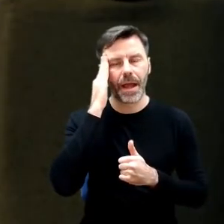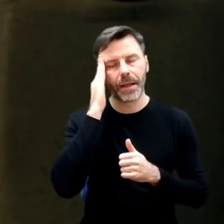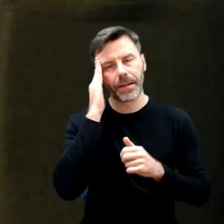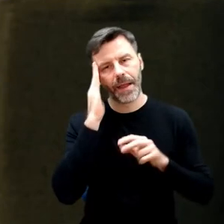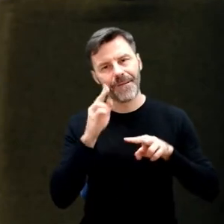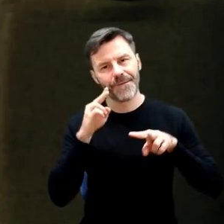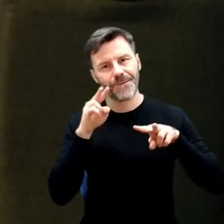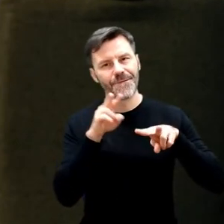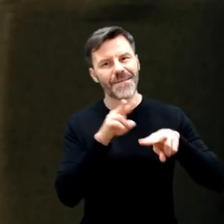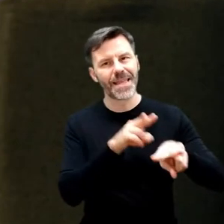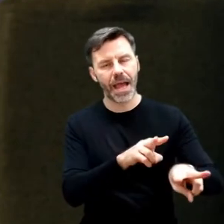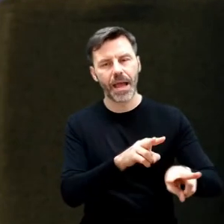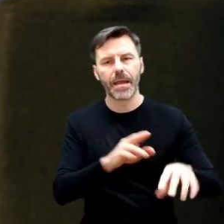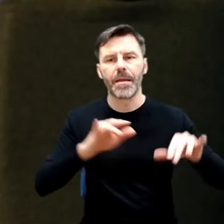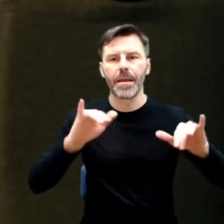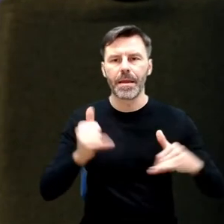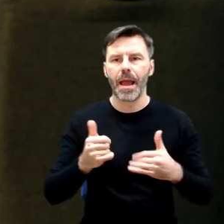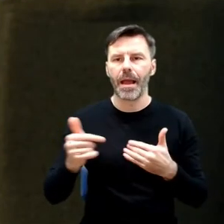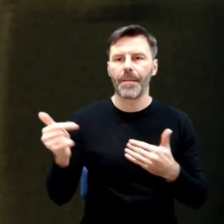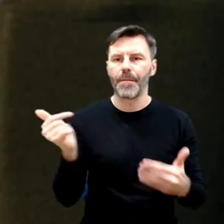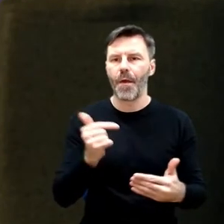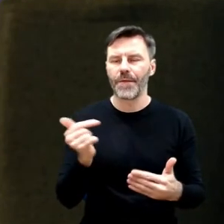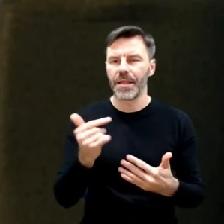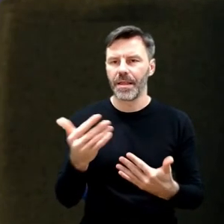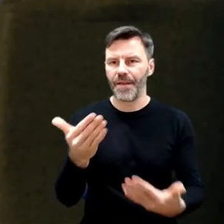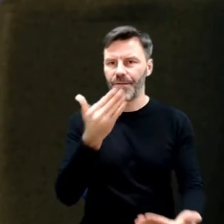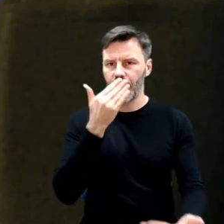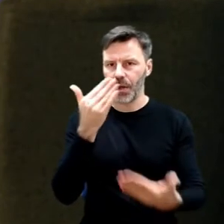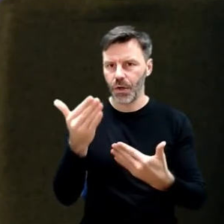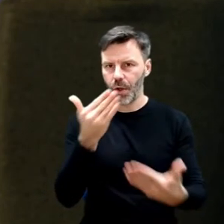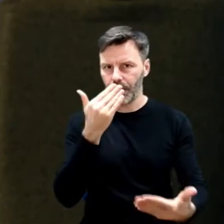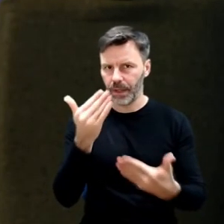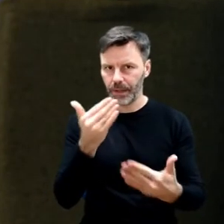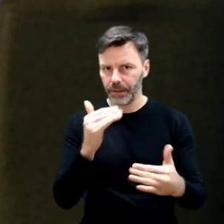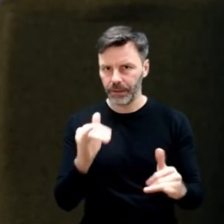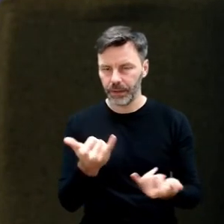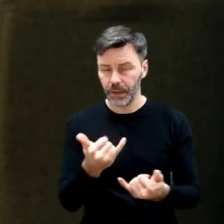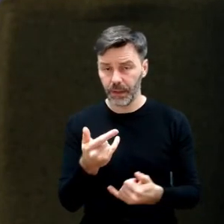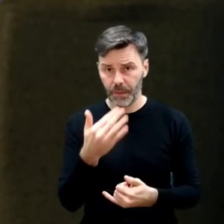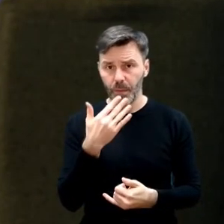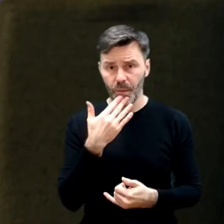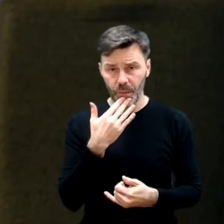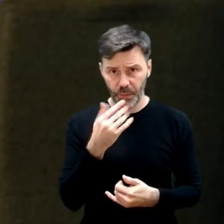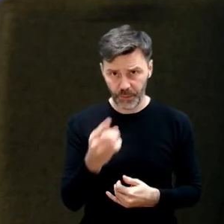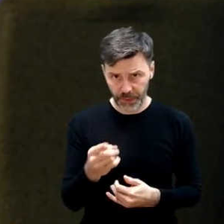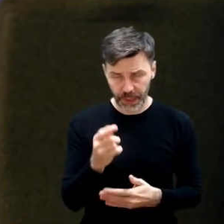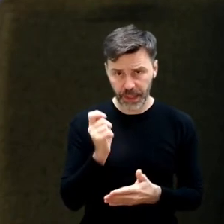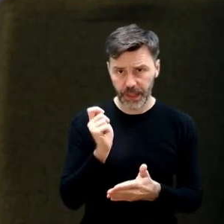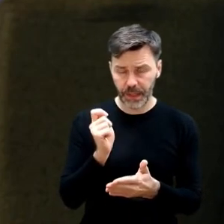powinny wyglądać od strony funkcjonalnej. Wspomniał Pan o tych nagrodach i wspomniał Pan także o konkursach organizowanych,